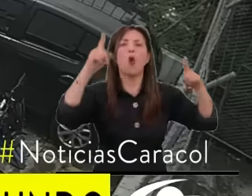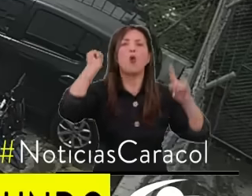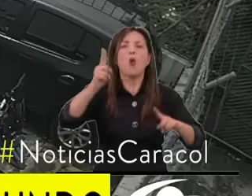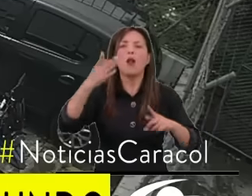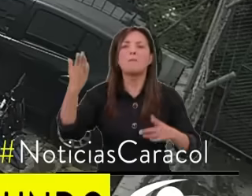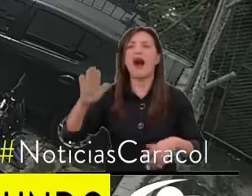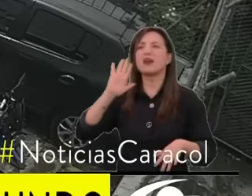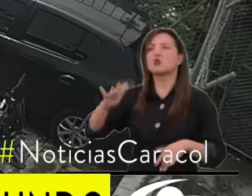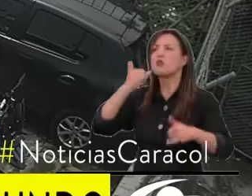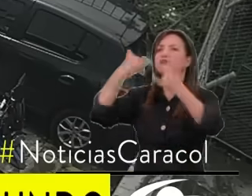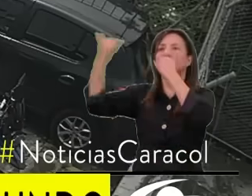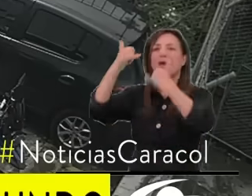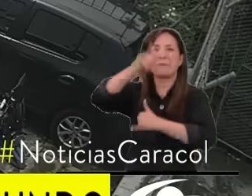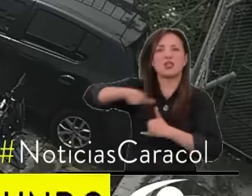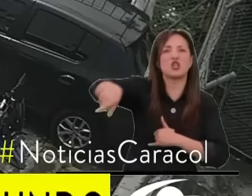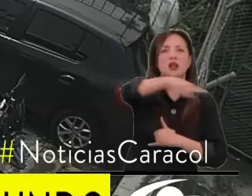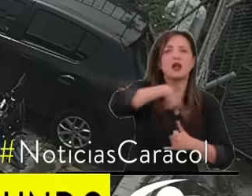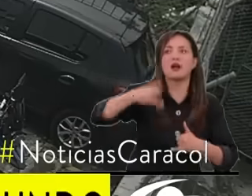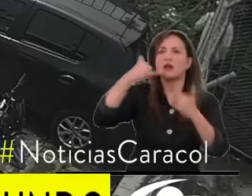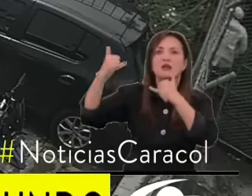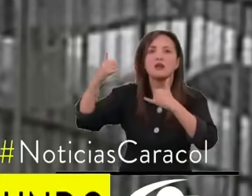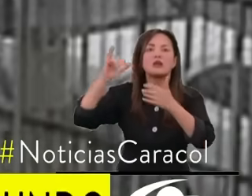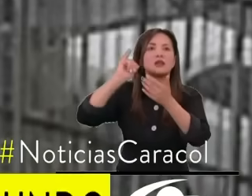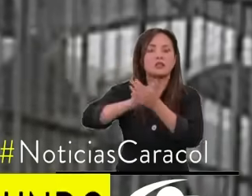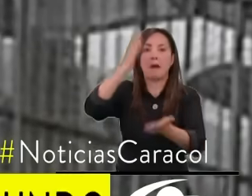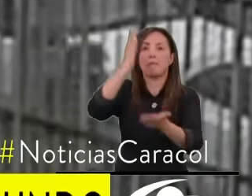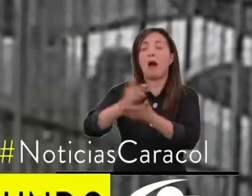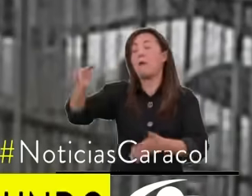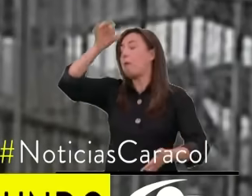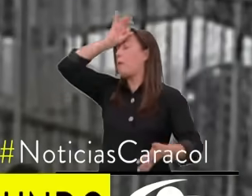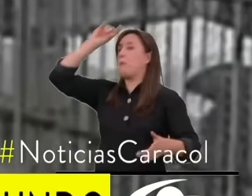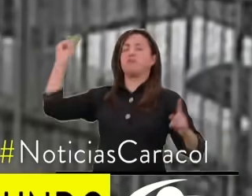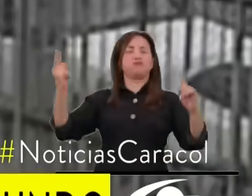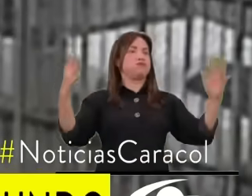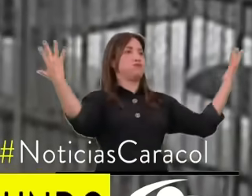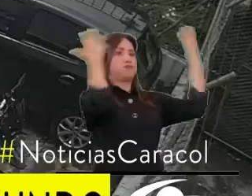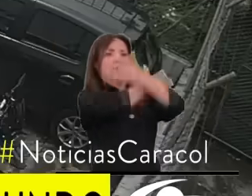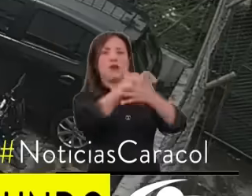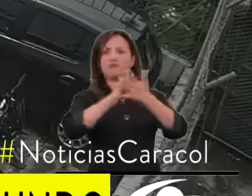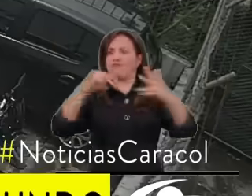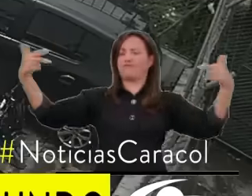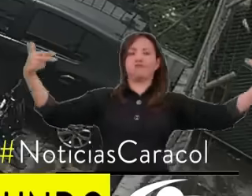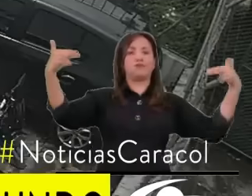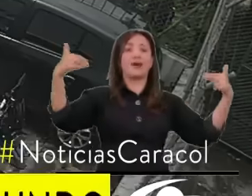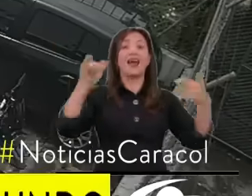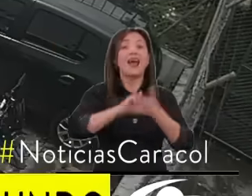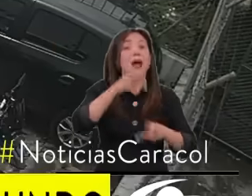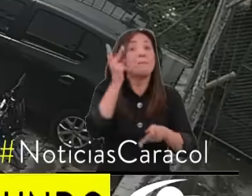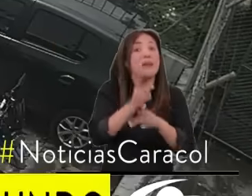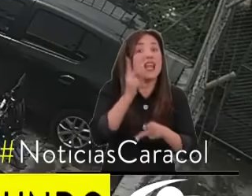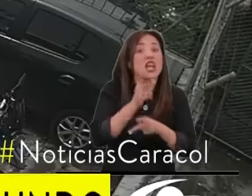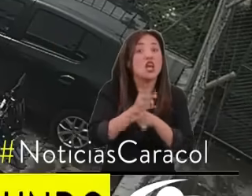mañana han pasado seis minutos desde qué inició el asalto, dos policías en moto llegan a